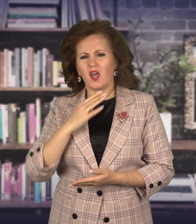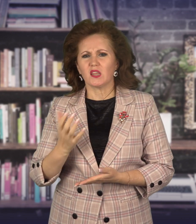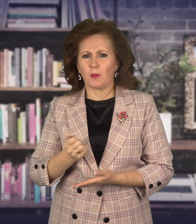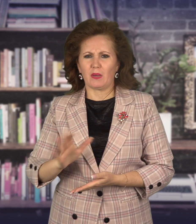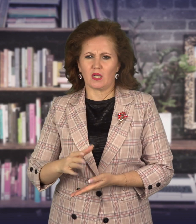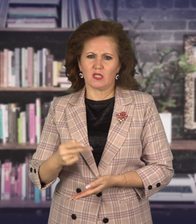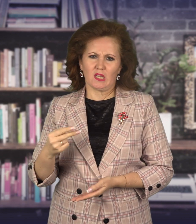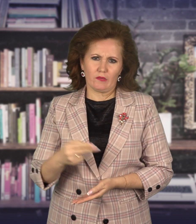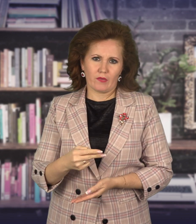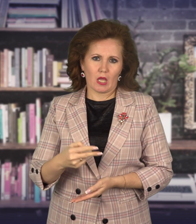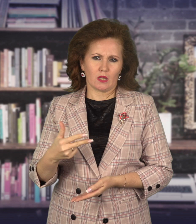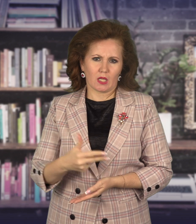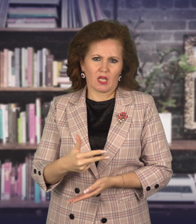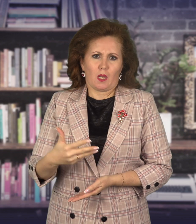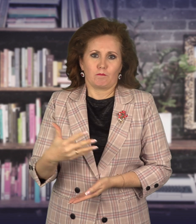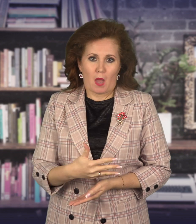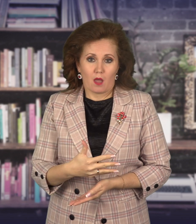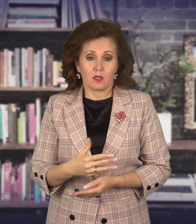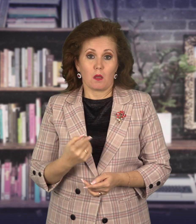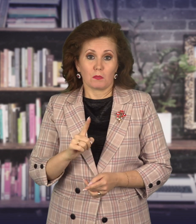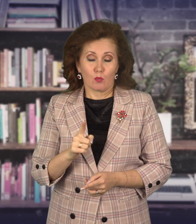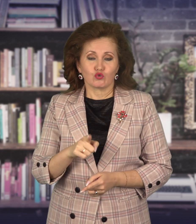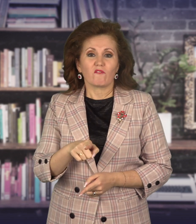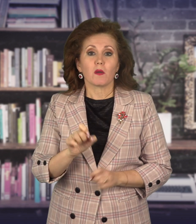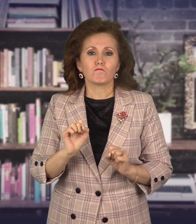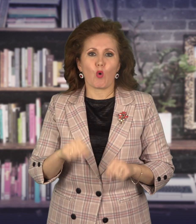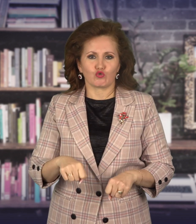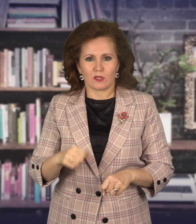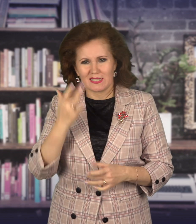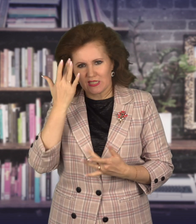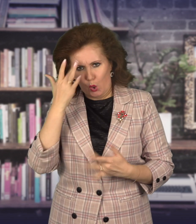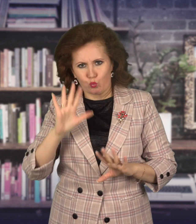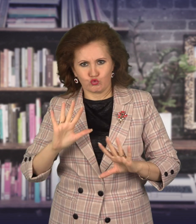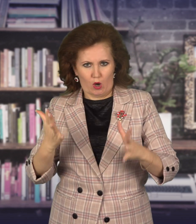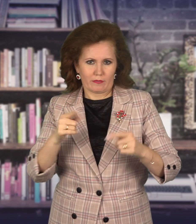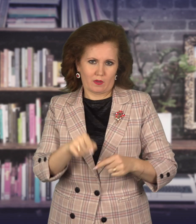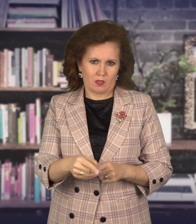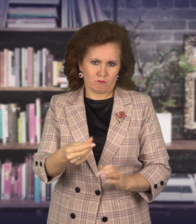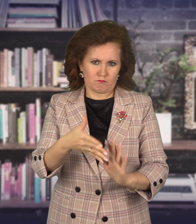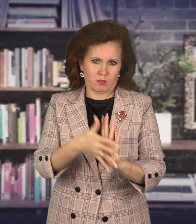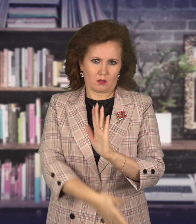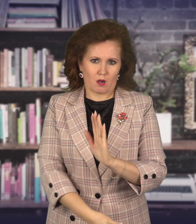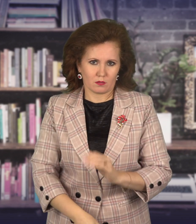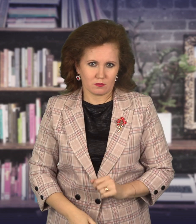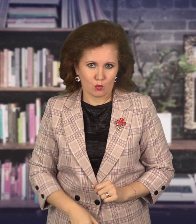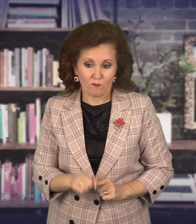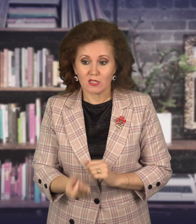Не берите две, три, пять тысяч рублей, потому что вы можете их случайно потратить.